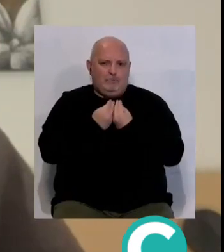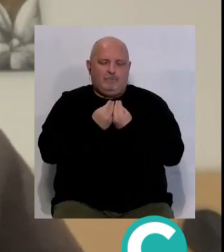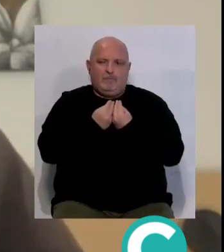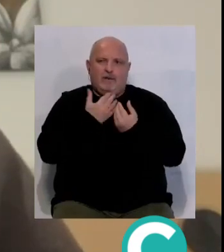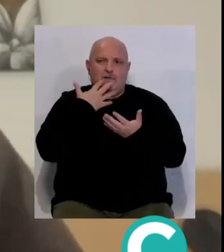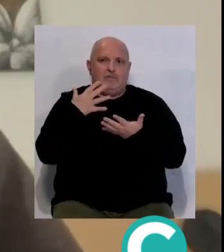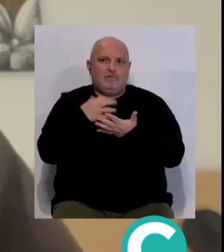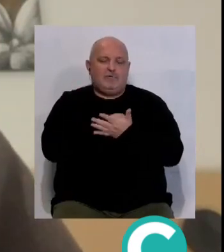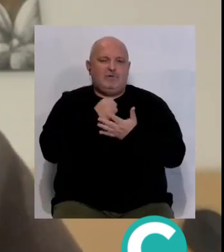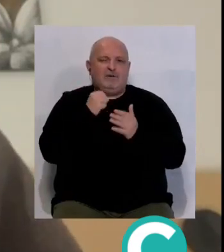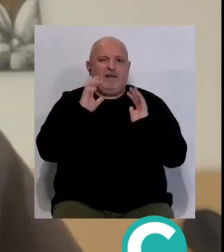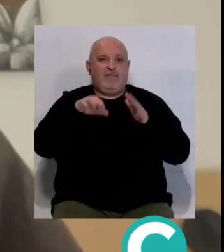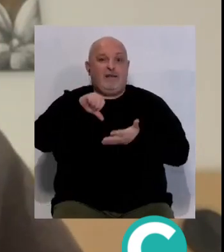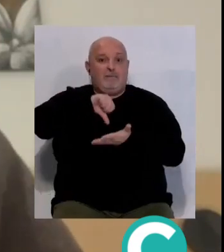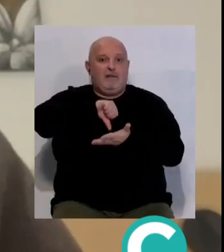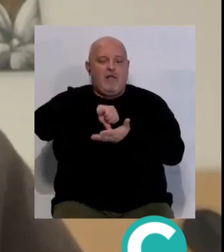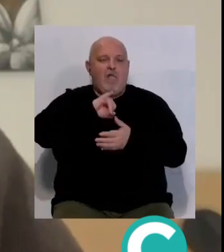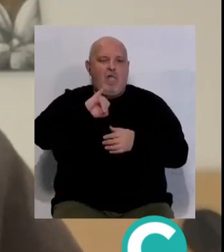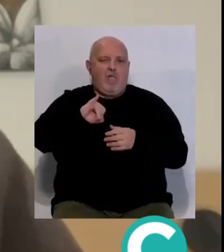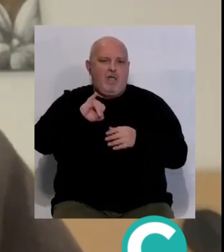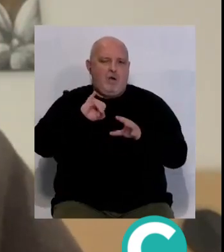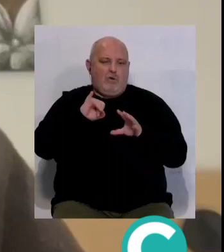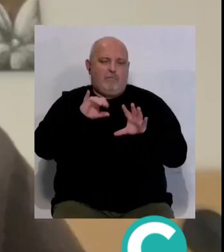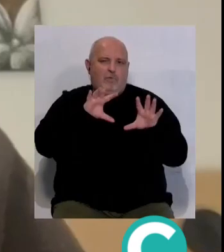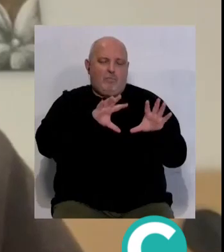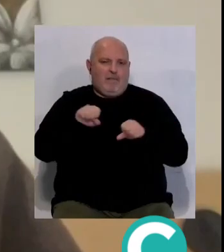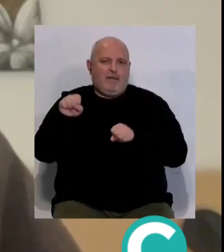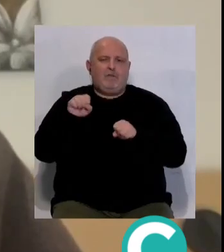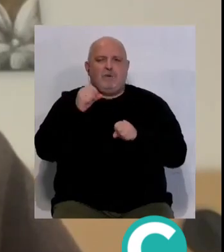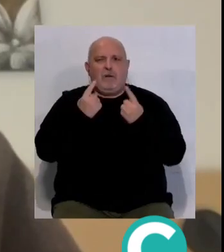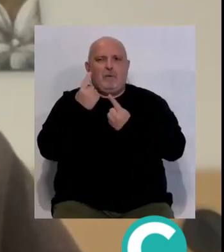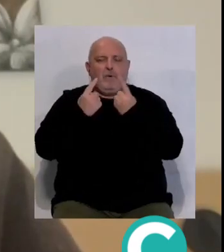todas las plazas en Cádiz capital están ocupadas Aunque todavía quedan algunos hoteles que pueden